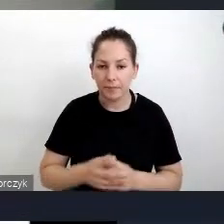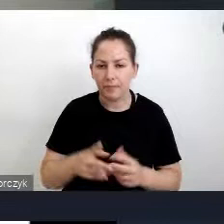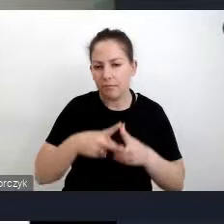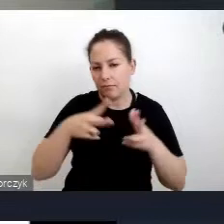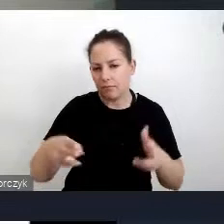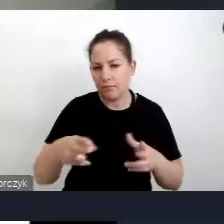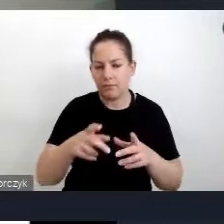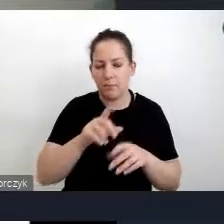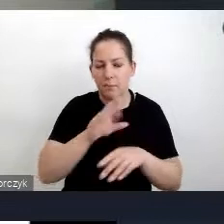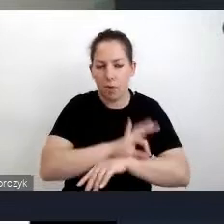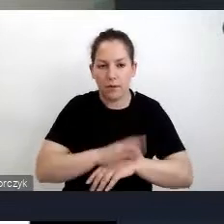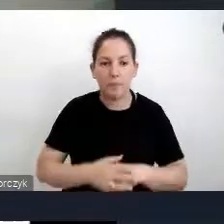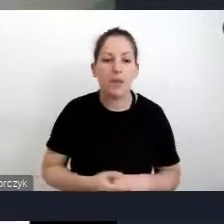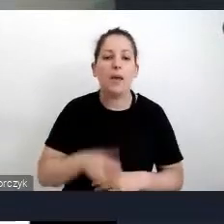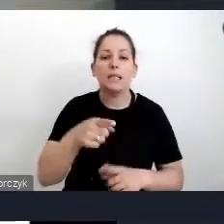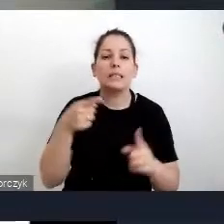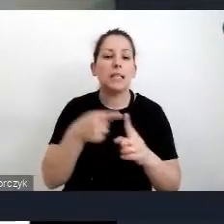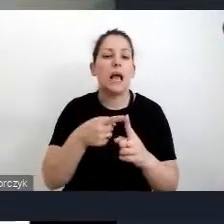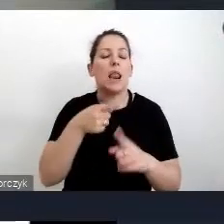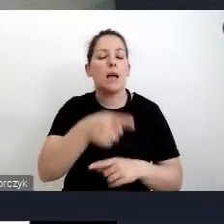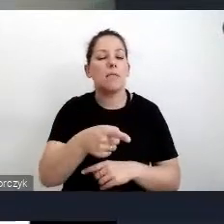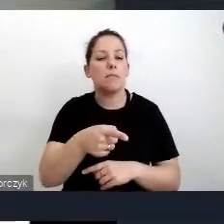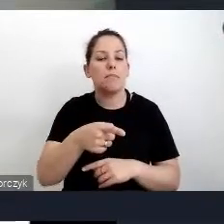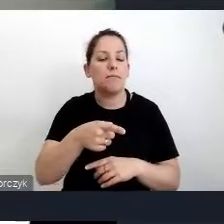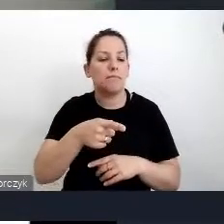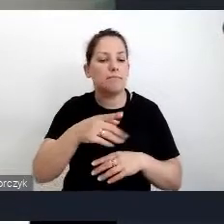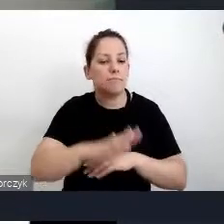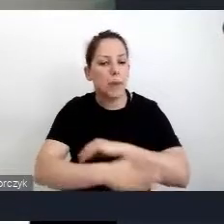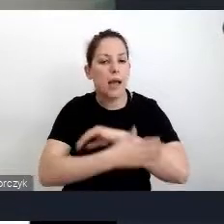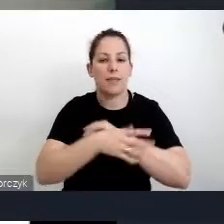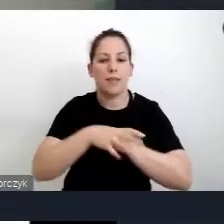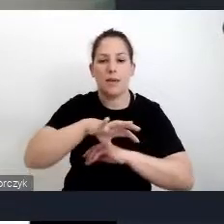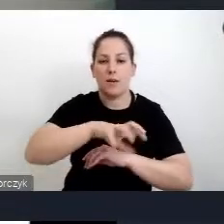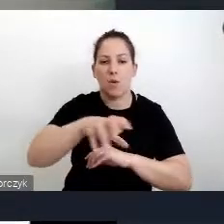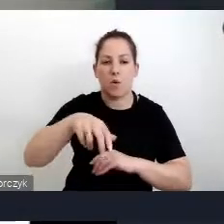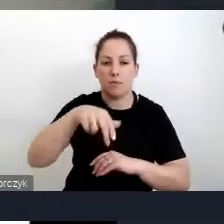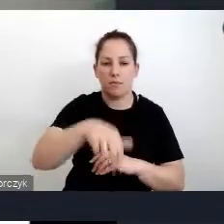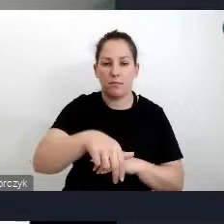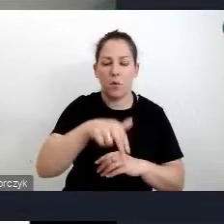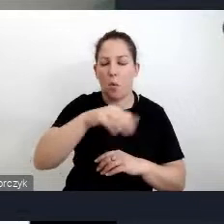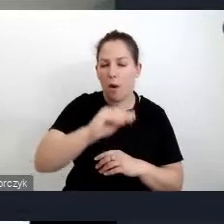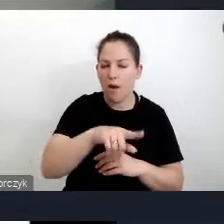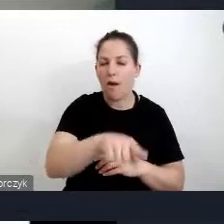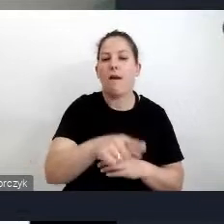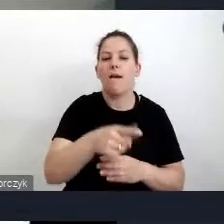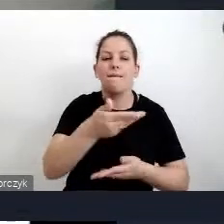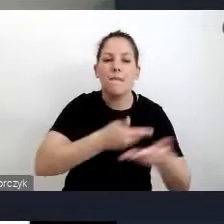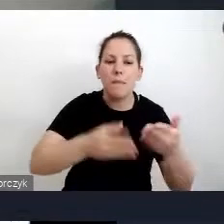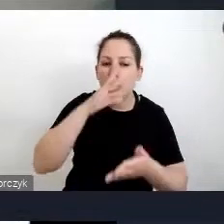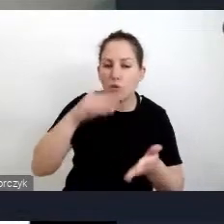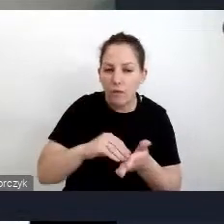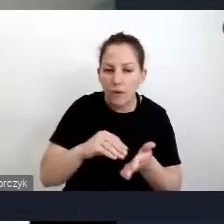Celem Sieci jest wspieranie grupy miast UE w wymianie doświadczeń, budowaniu potencjału,